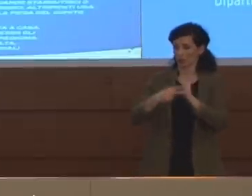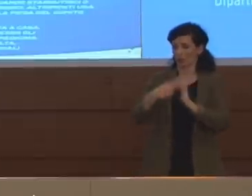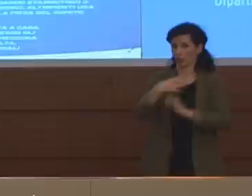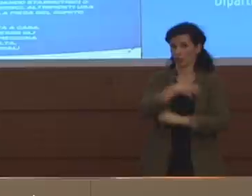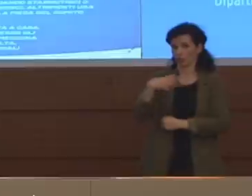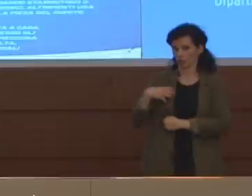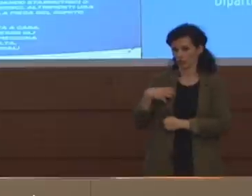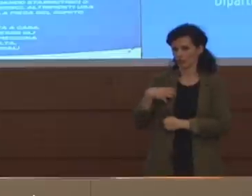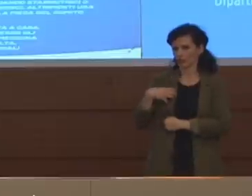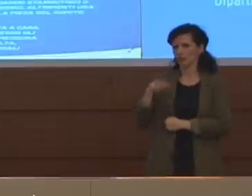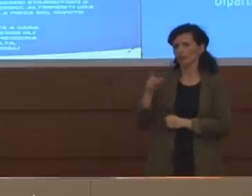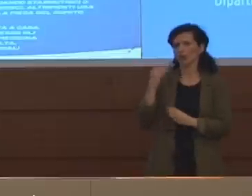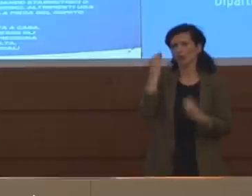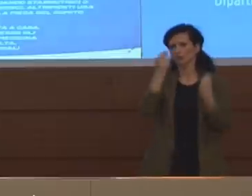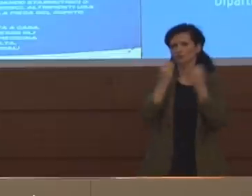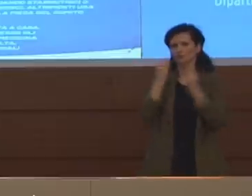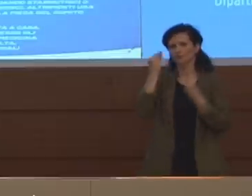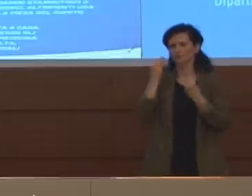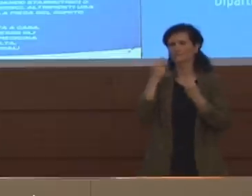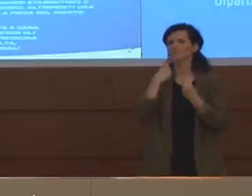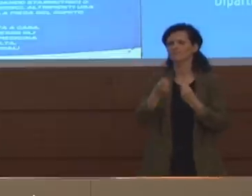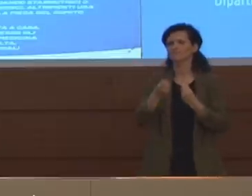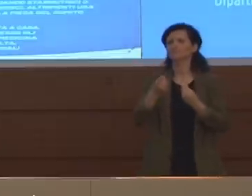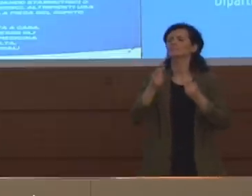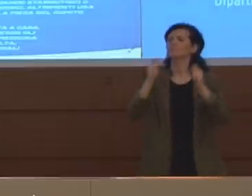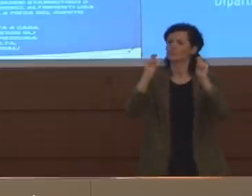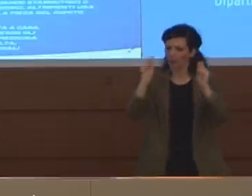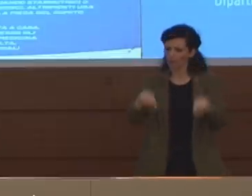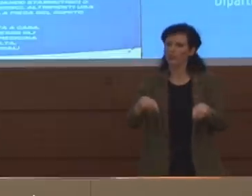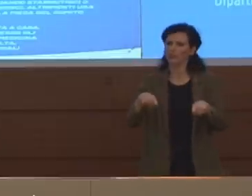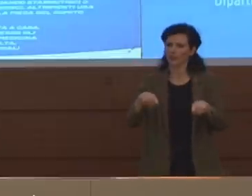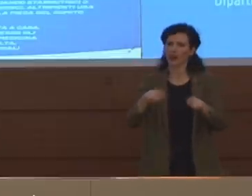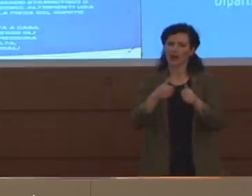dareste il via libera all'allentamento delle misure?